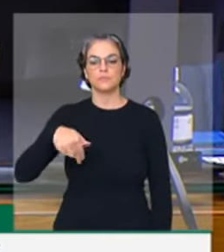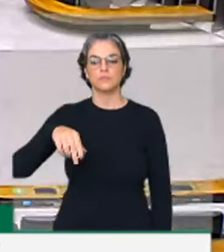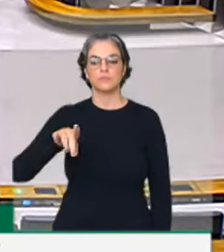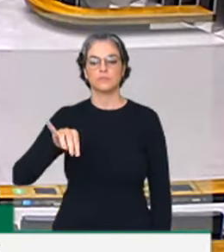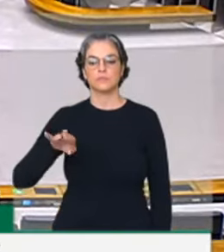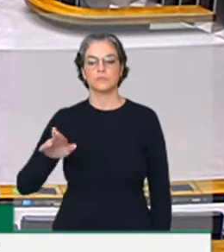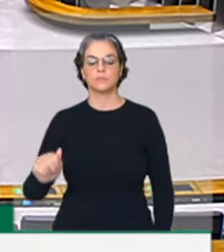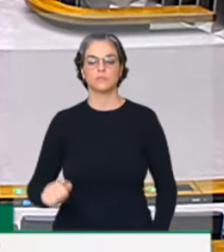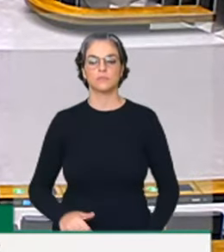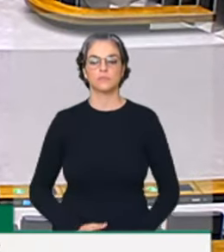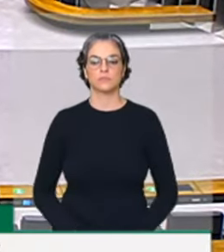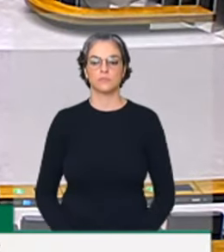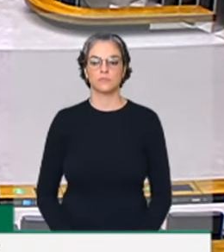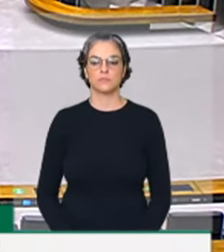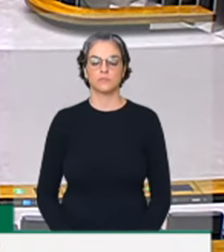ACHO IMPORTANTE.... QUE A CÂMARA BUSQUE PRIORIZAR AS